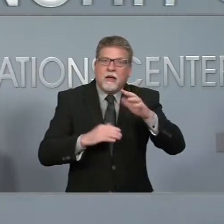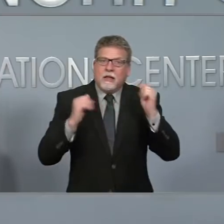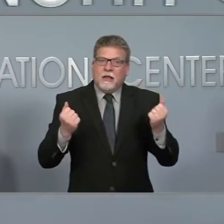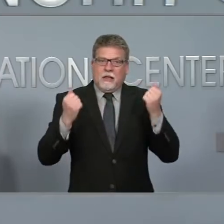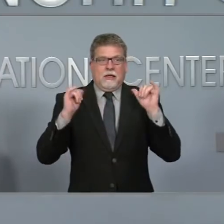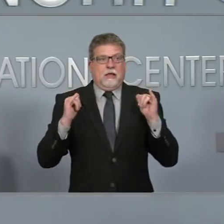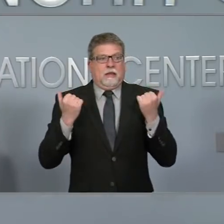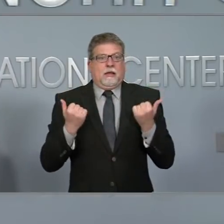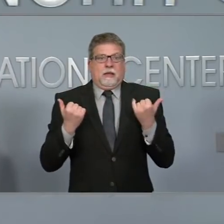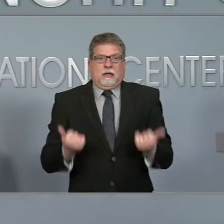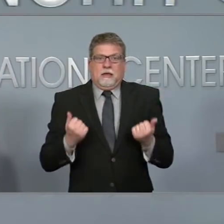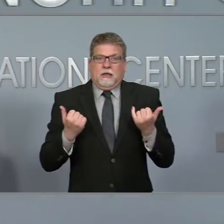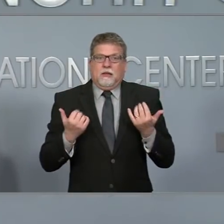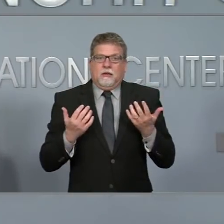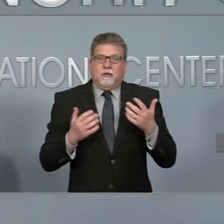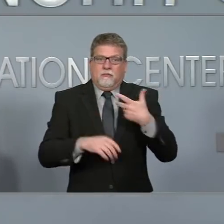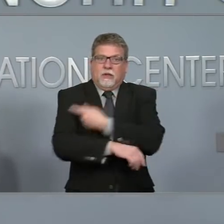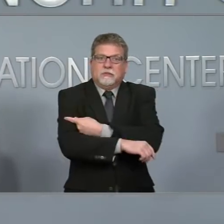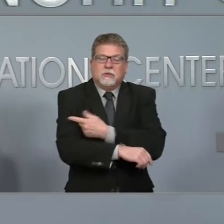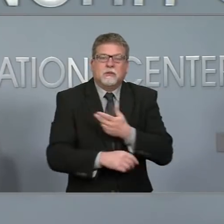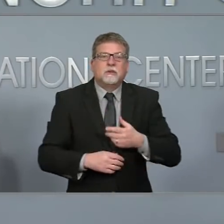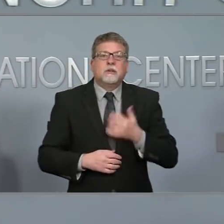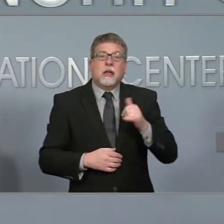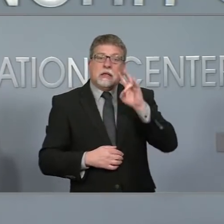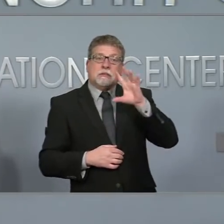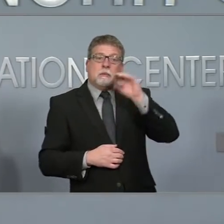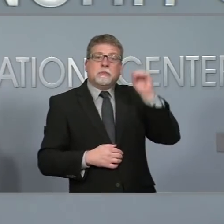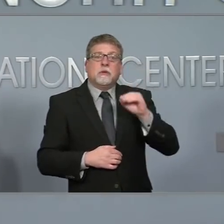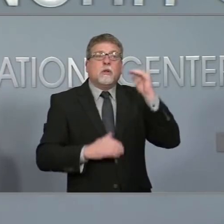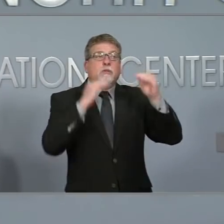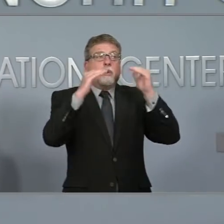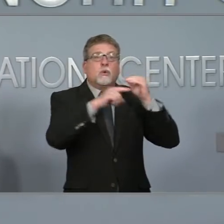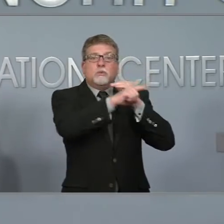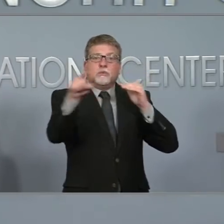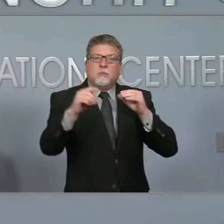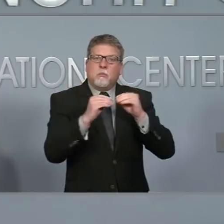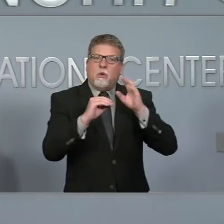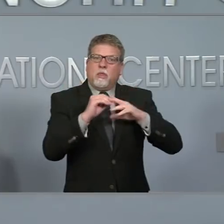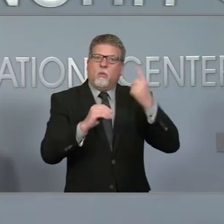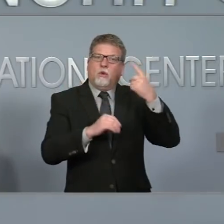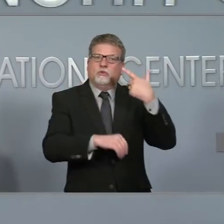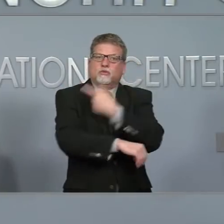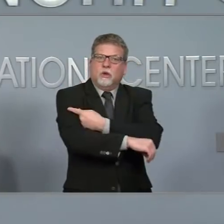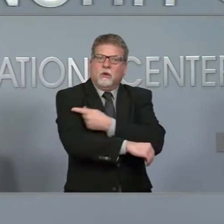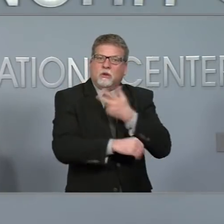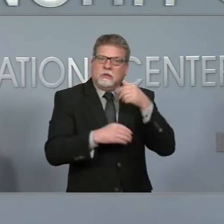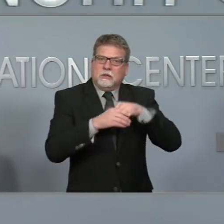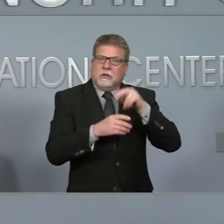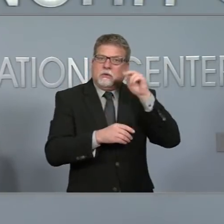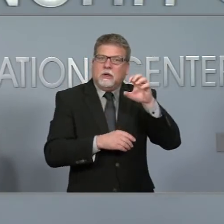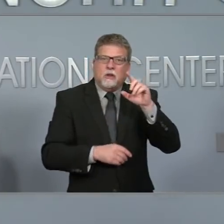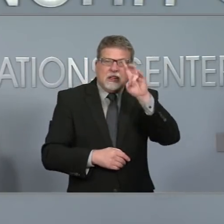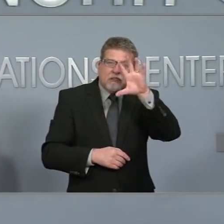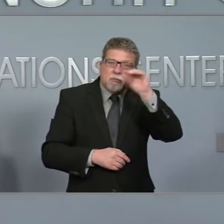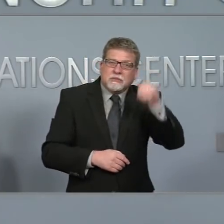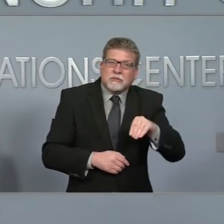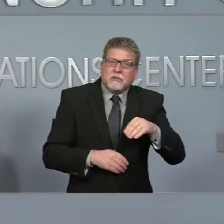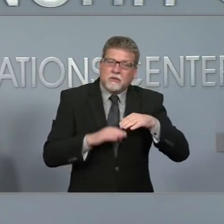eficaces.